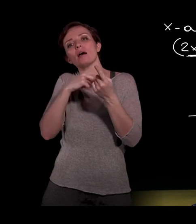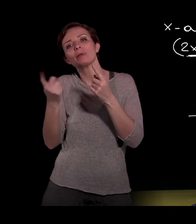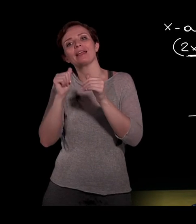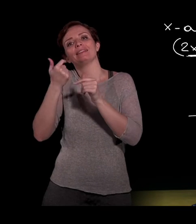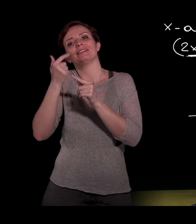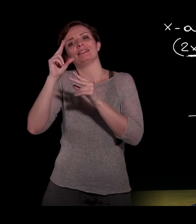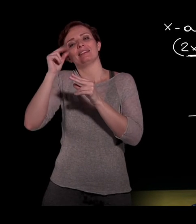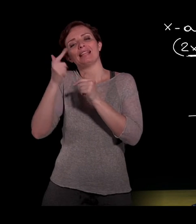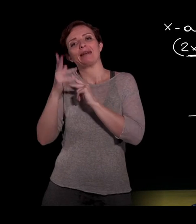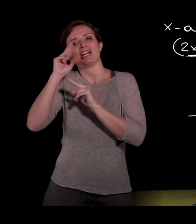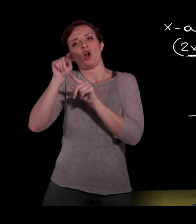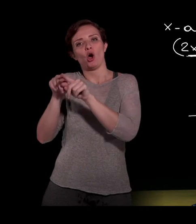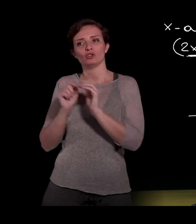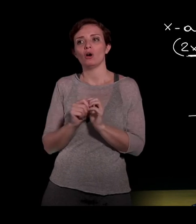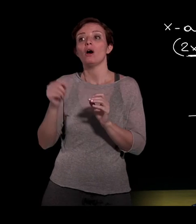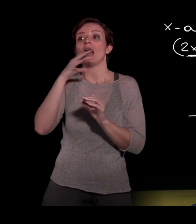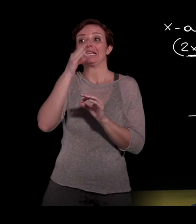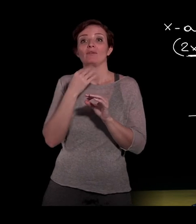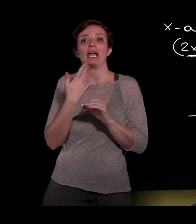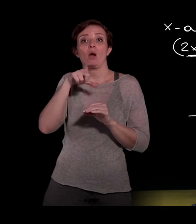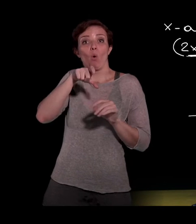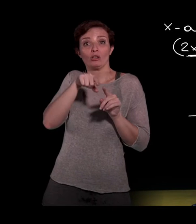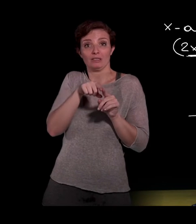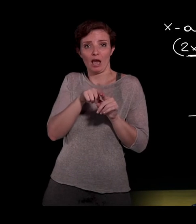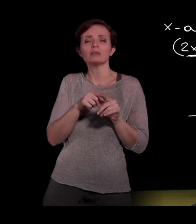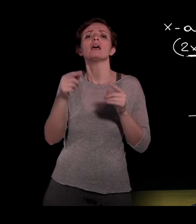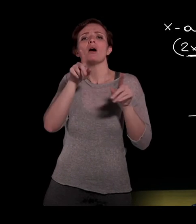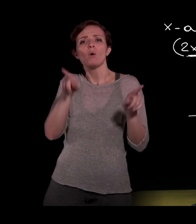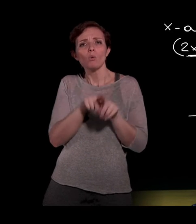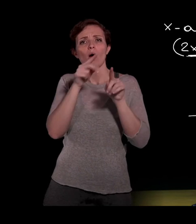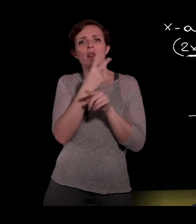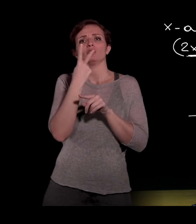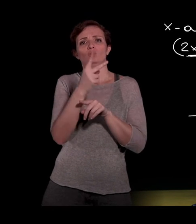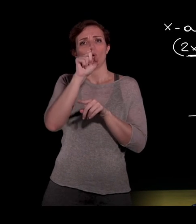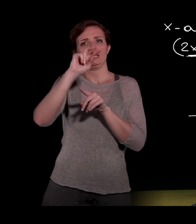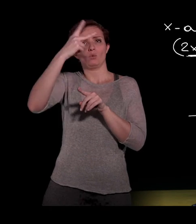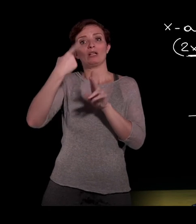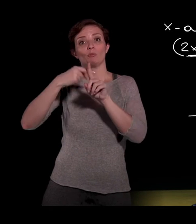Il quoziente Qx sarà pari a 2x²+6x+9